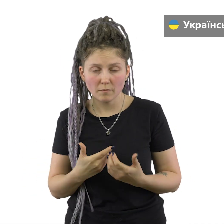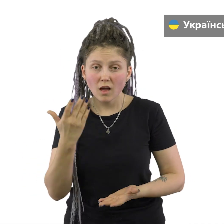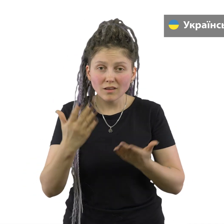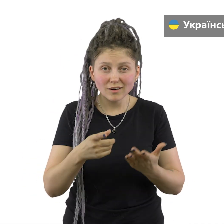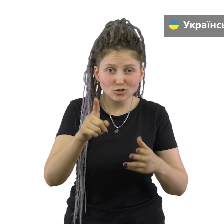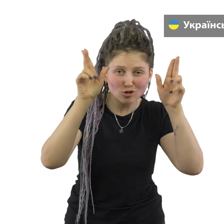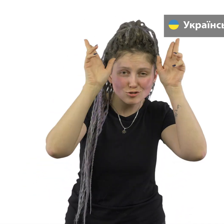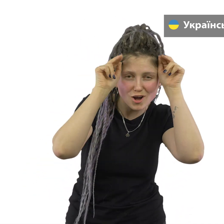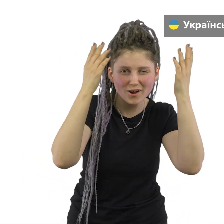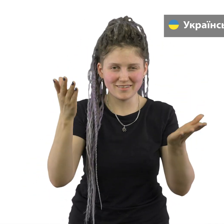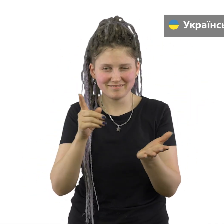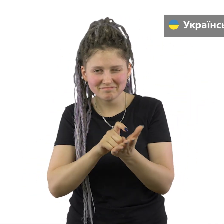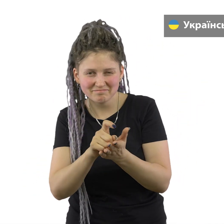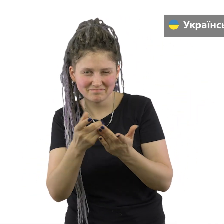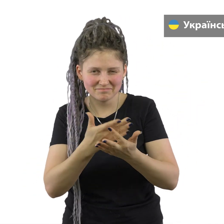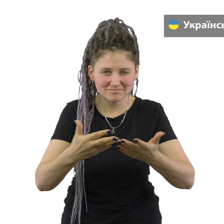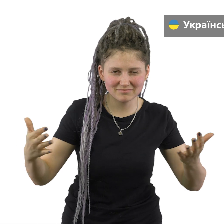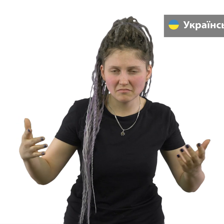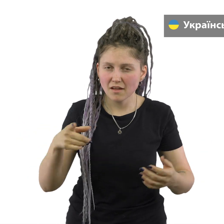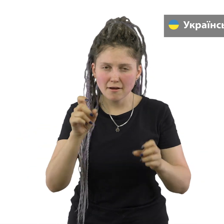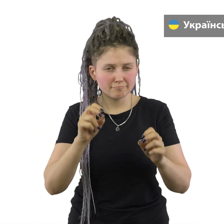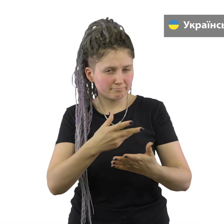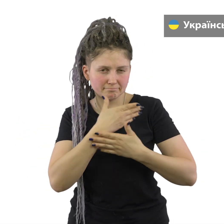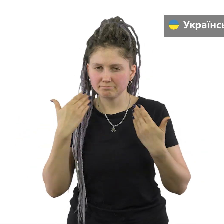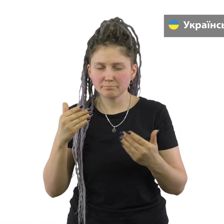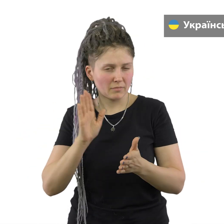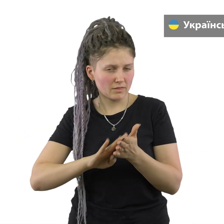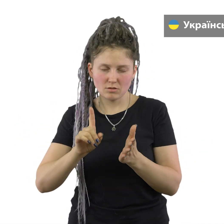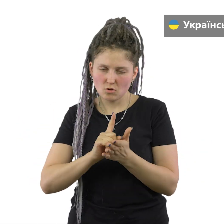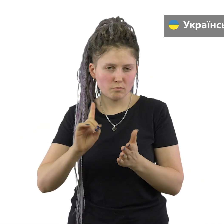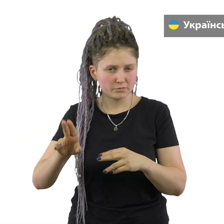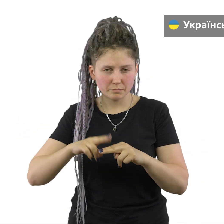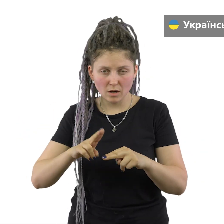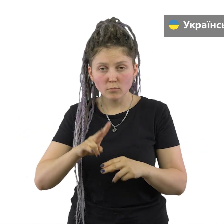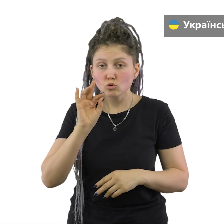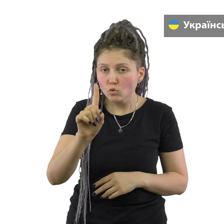решта (гризуни, кролики, амфібії, рептилії, декоративні водні тварини, безхребетні) без обмежень,